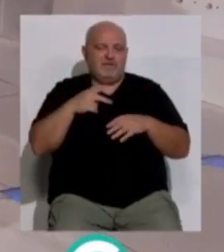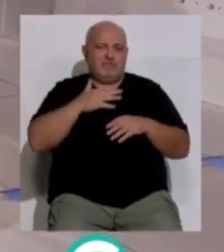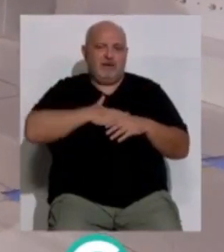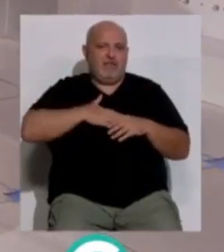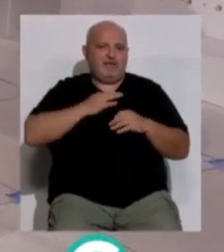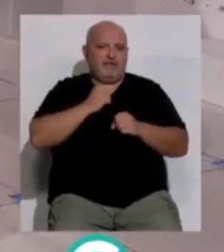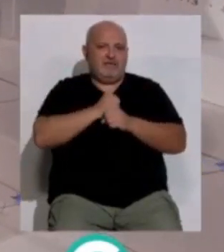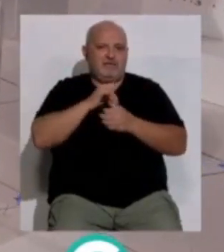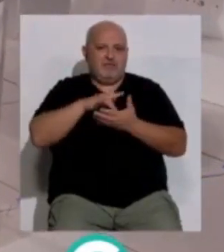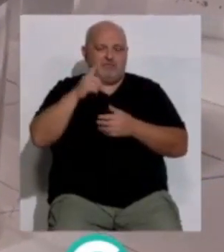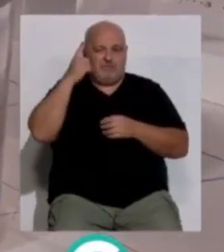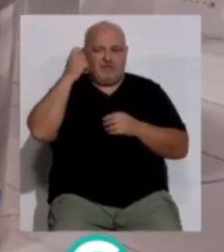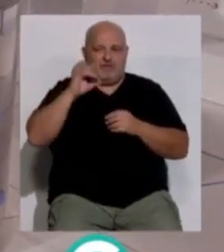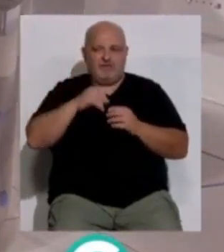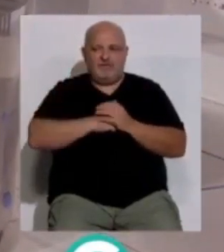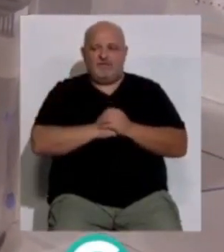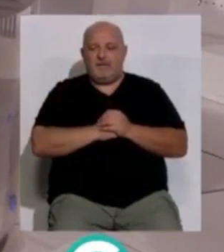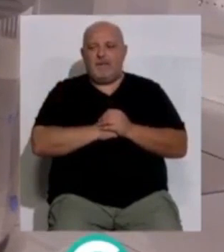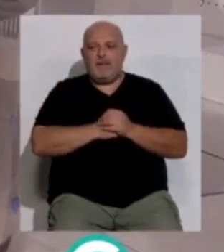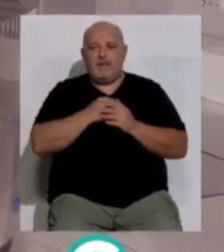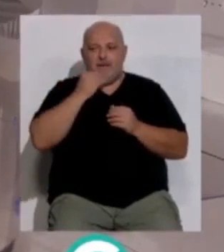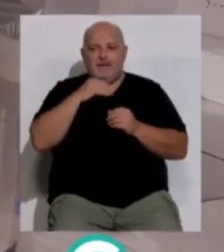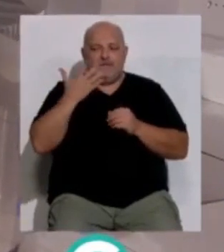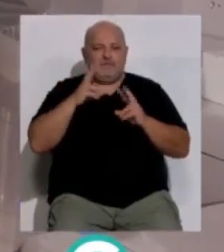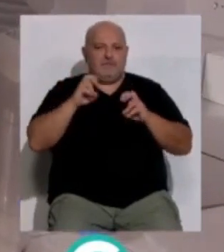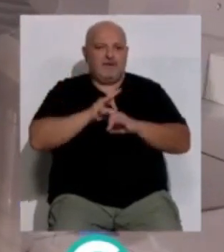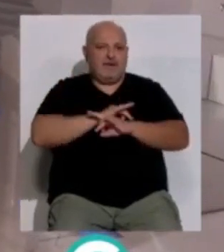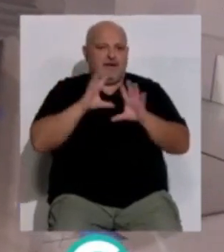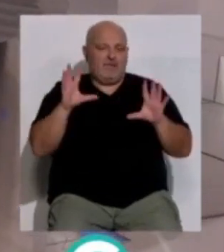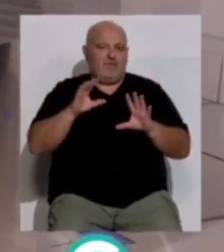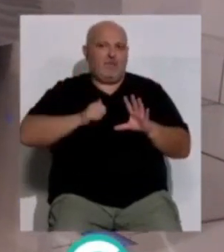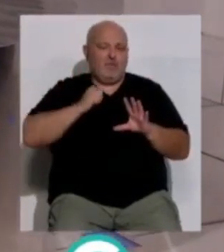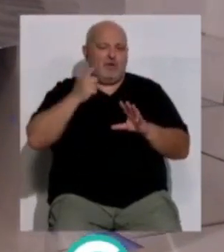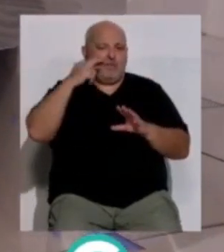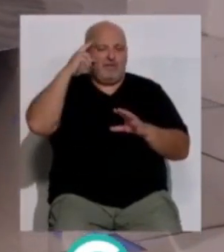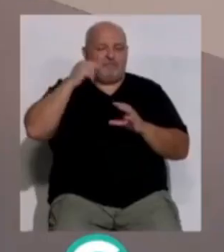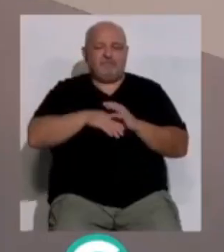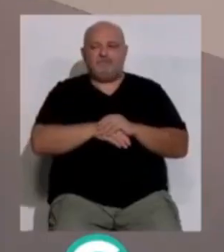placer trabajar contigo Eso sin duda hubiera sido sin lugar a una una gran experiencia pues como